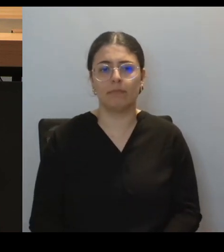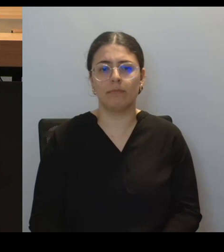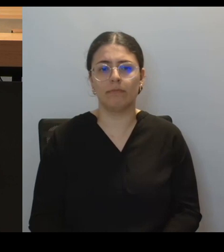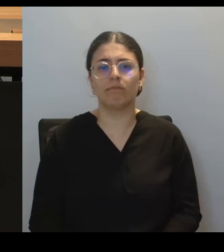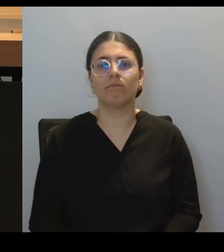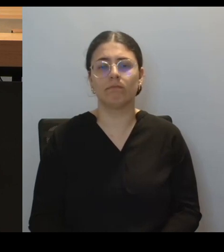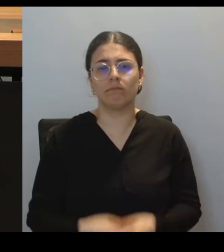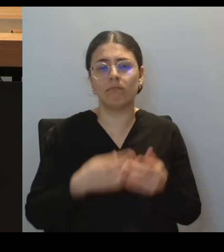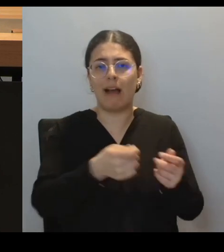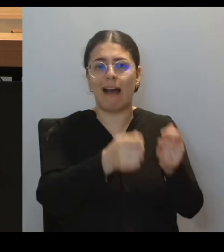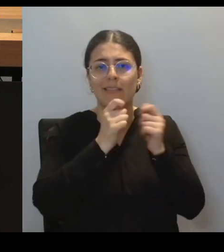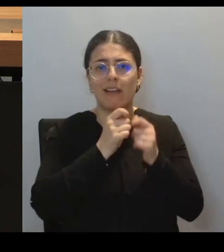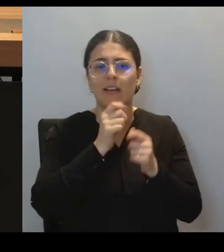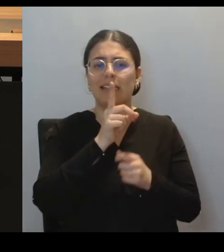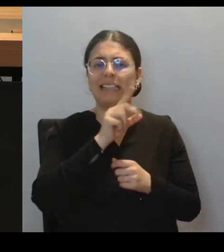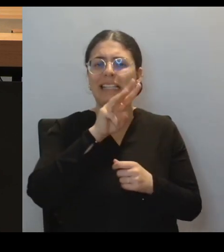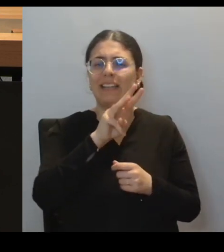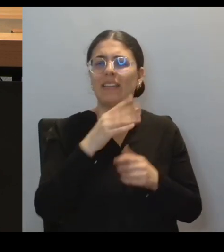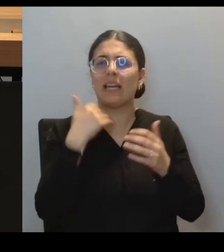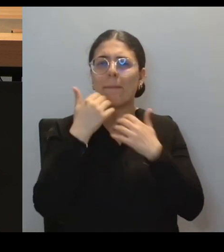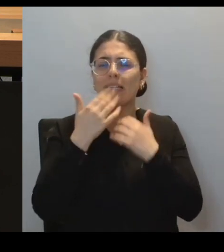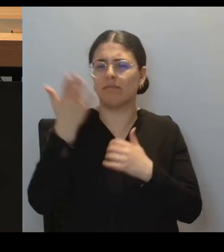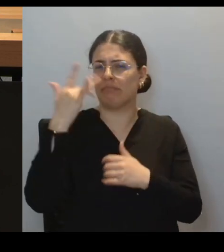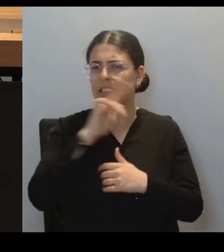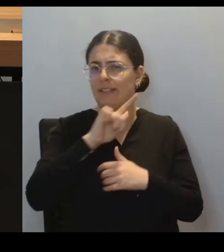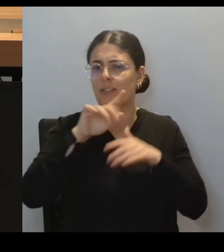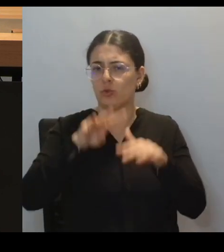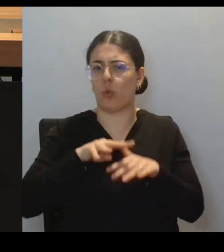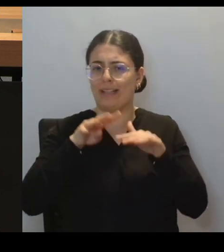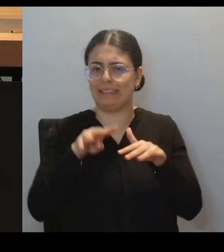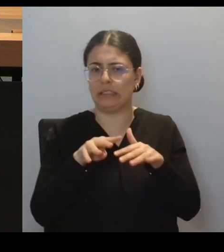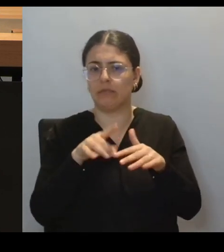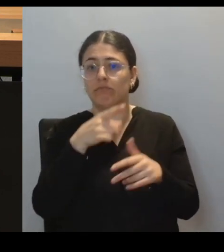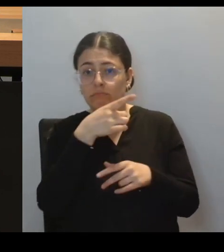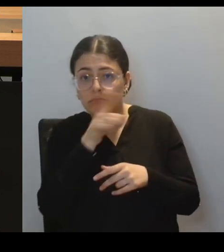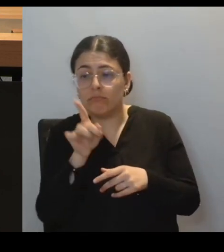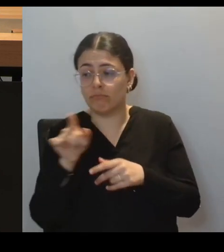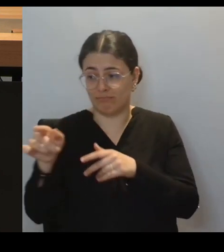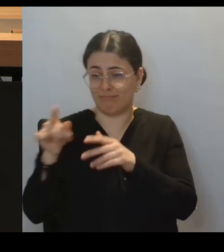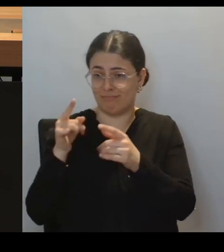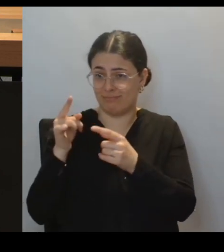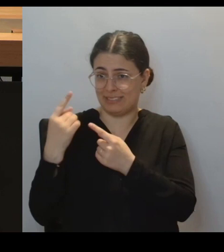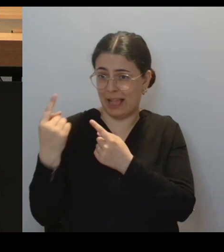Da waren Sie auch übrigens noch in der Regierung, empfahl einiges, um verdeckte Armut zu bekämpfen.